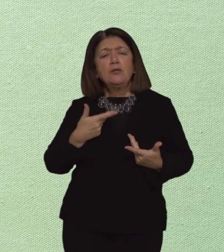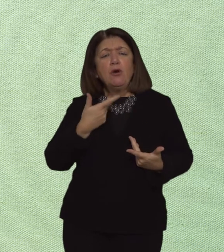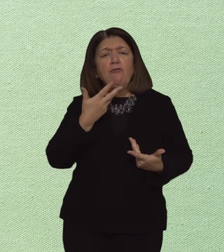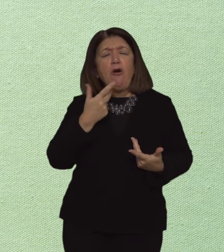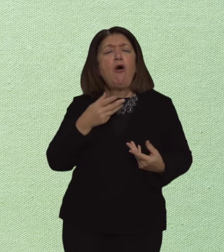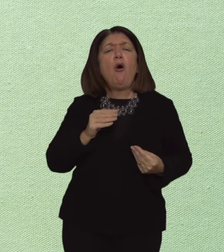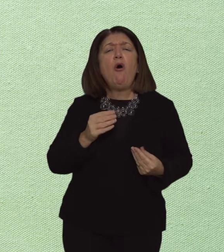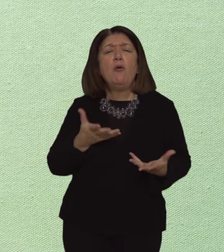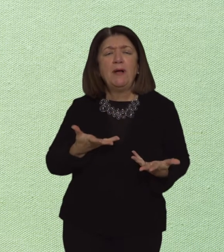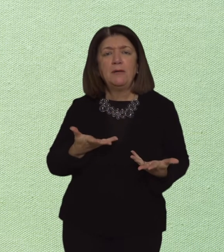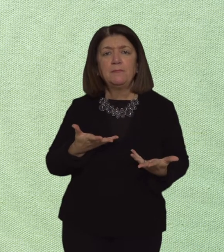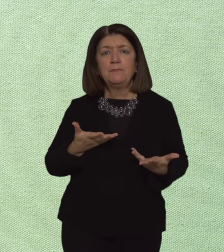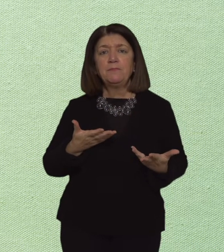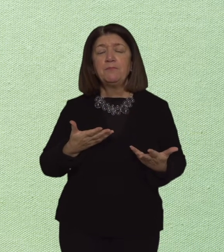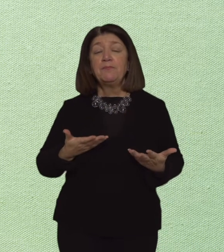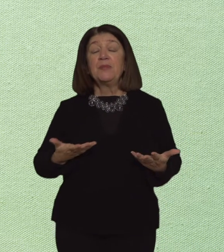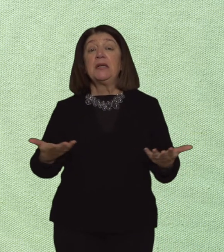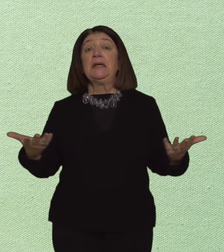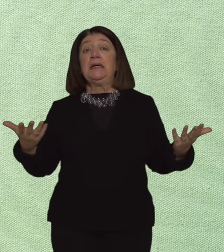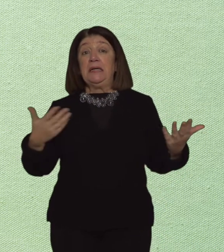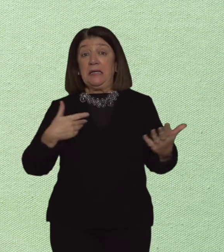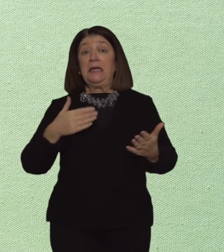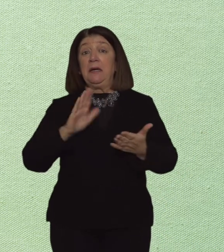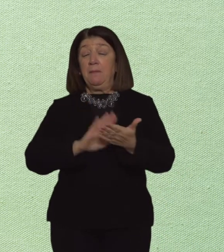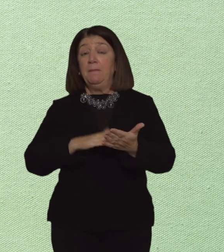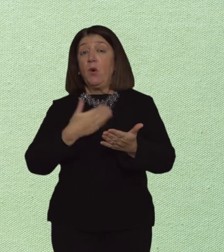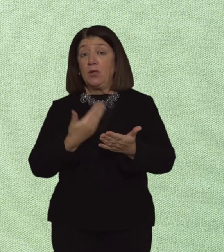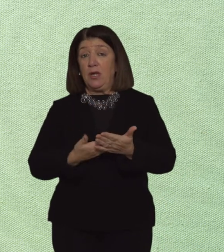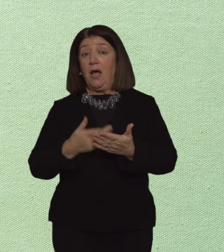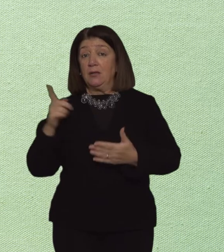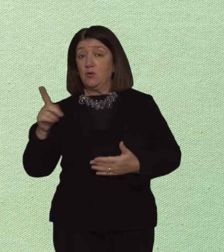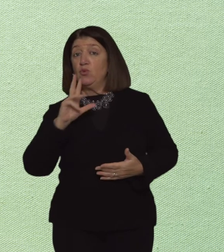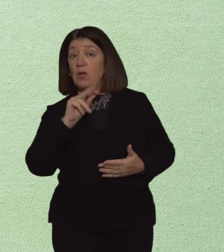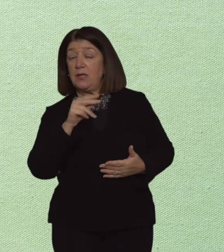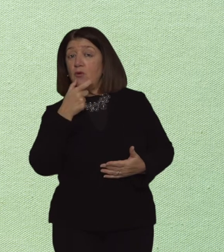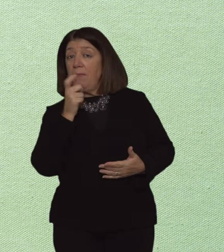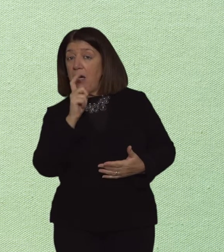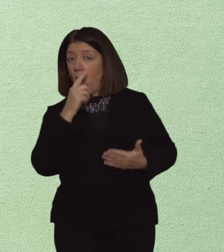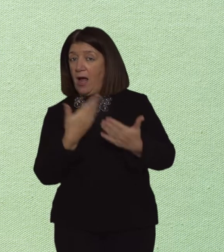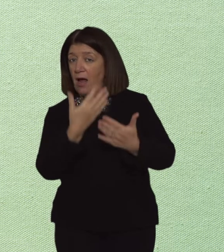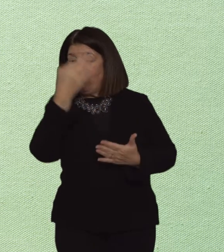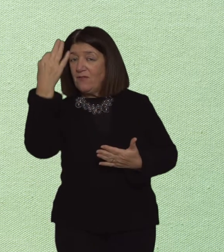Allora è importante quello che tu dici quando parlo di educazione, infatti, e tengo